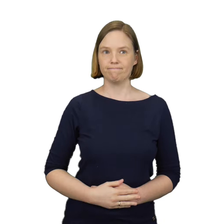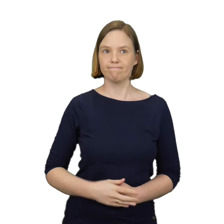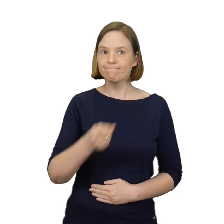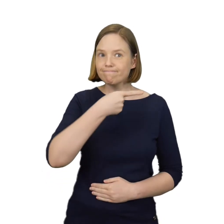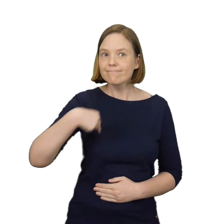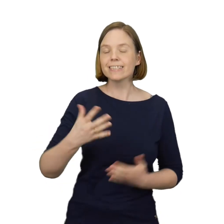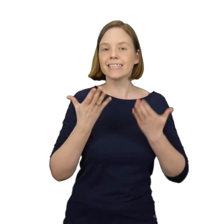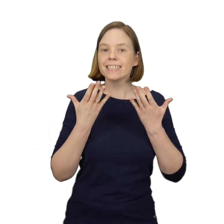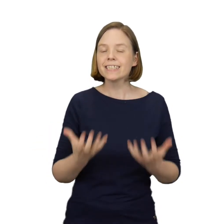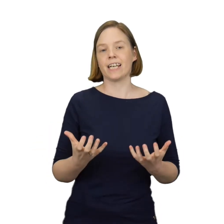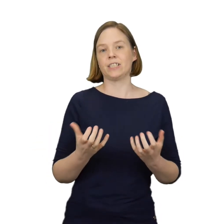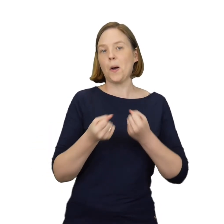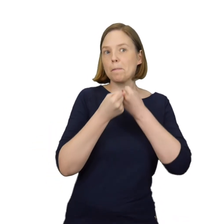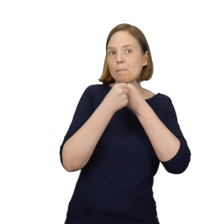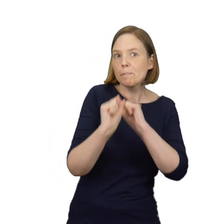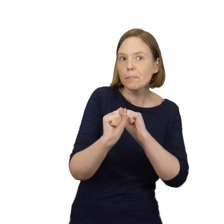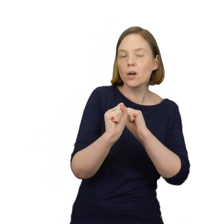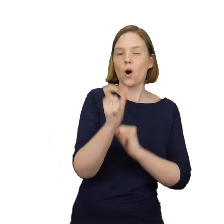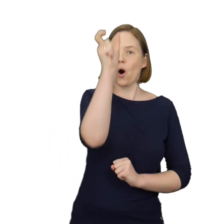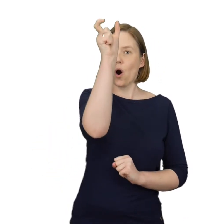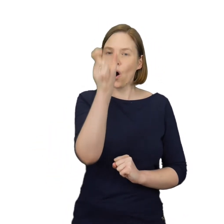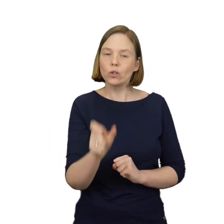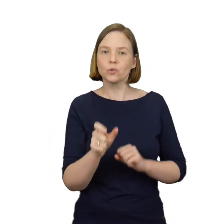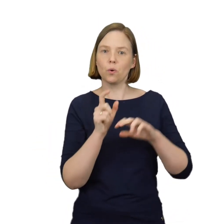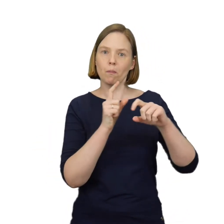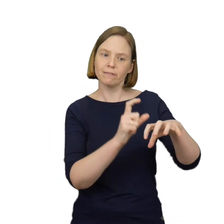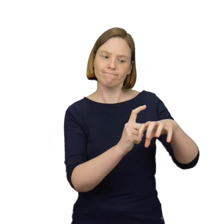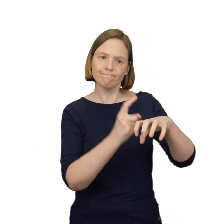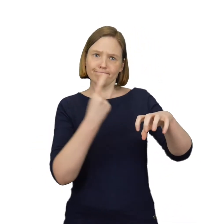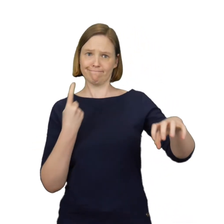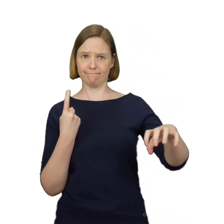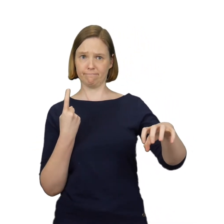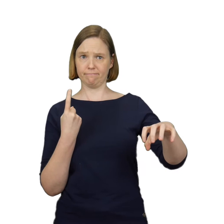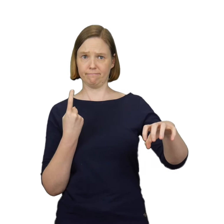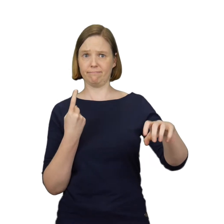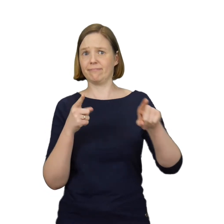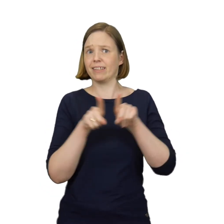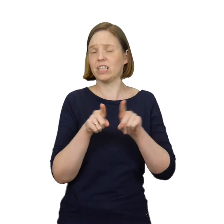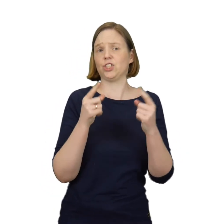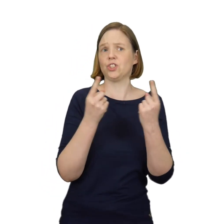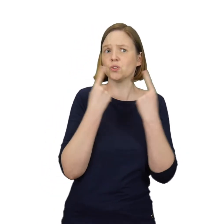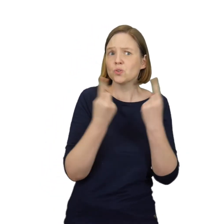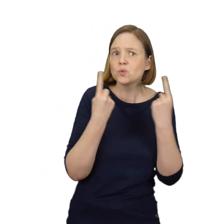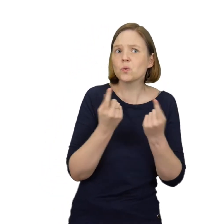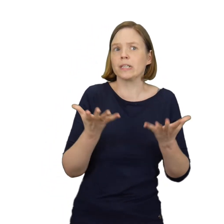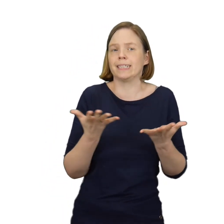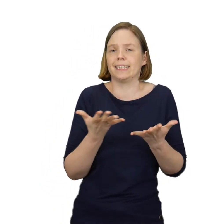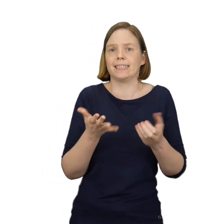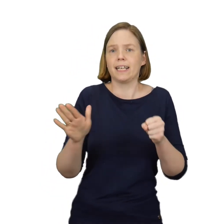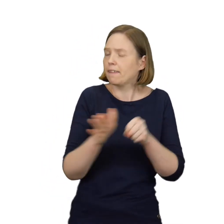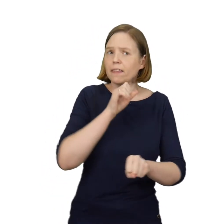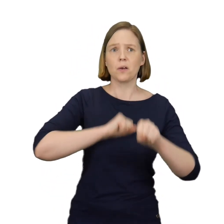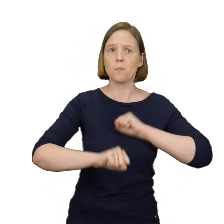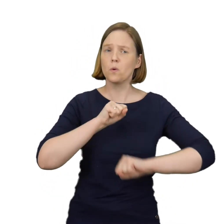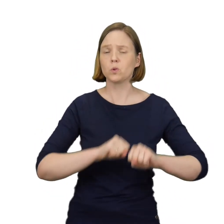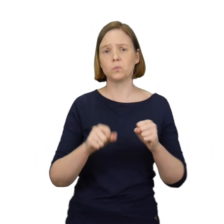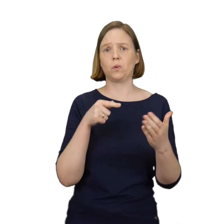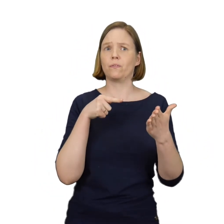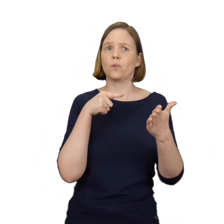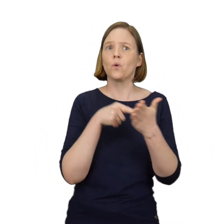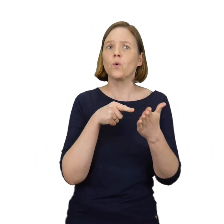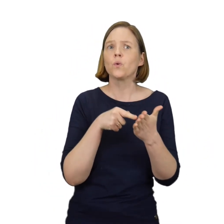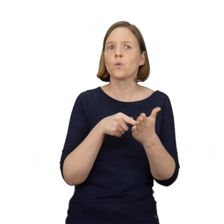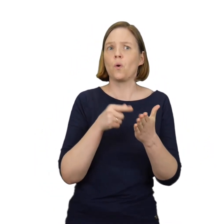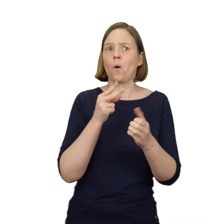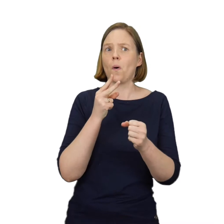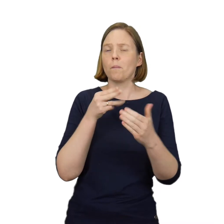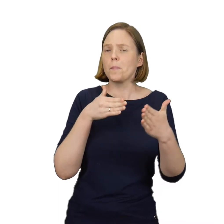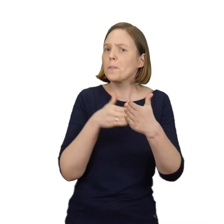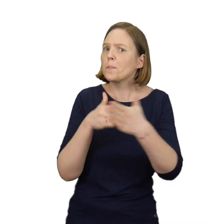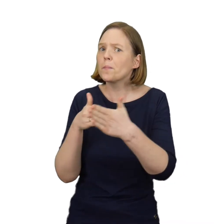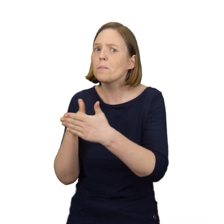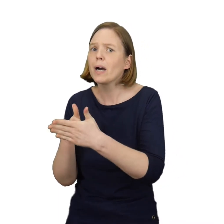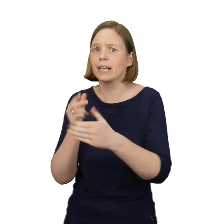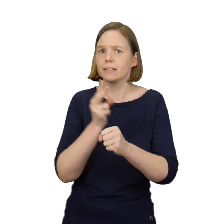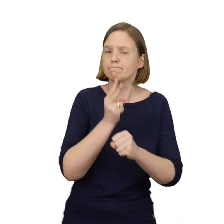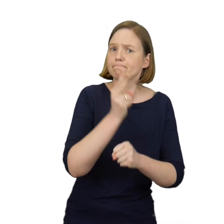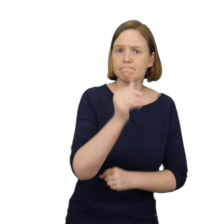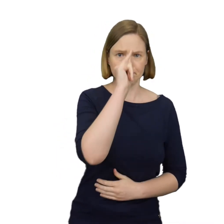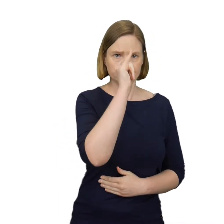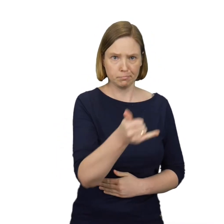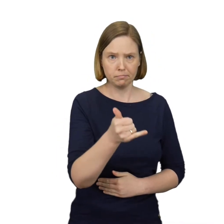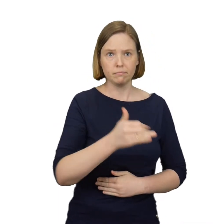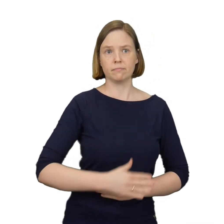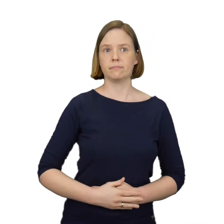Chcemy przeciwdziałać wykluczeniu oraz eliminować sytuacje, w których niepełnosprawność jest barierą nie do przekroczenia.